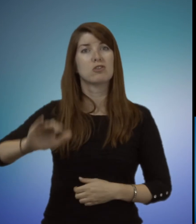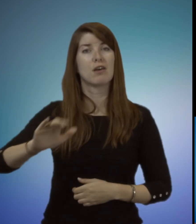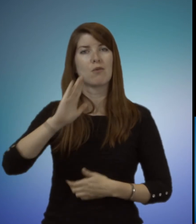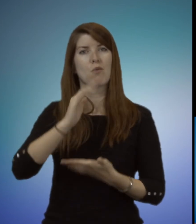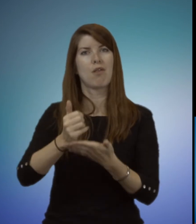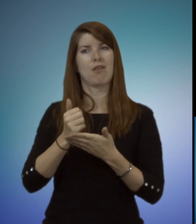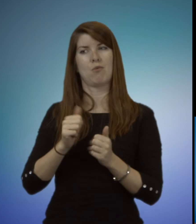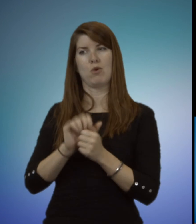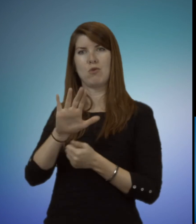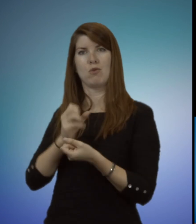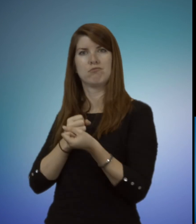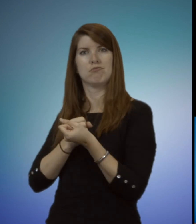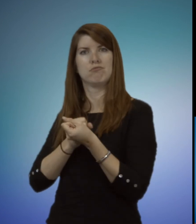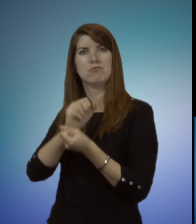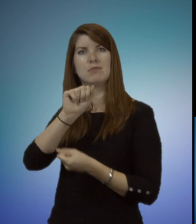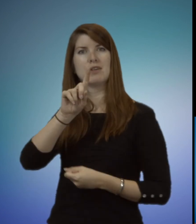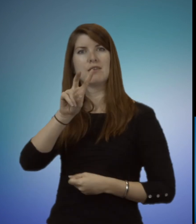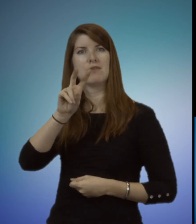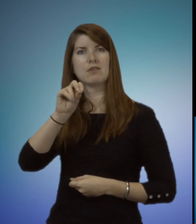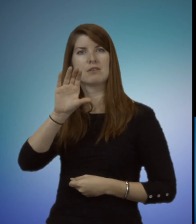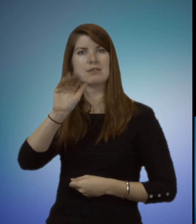esto ayudará con su esfuerzo por dar apoyo.